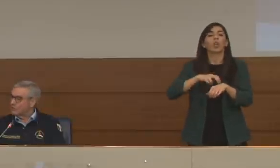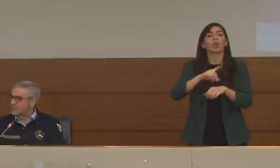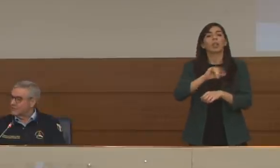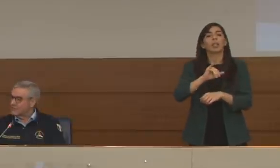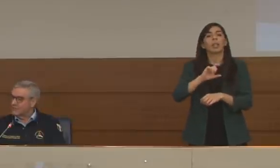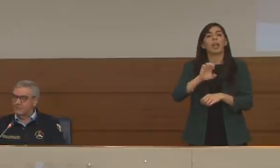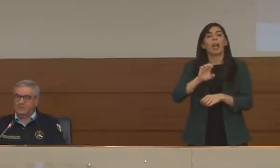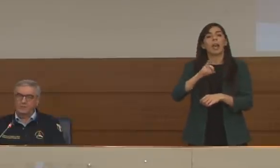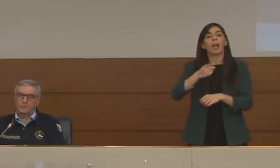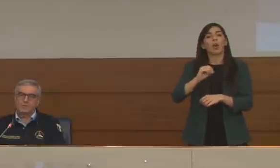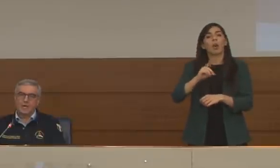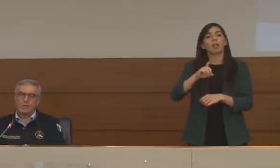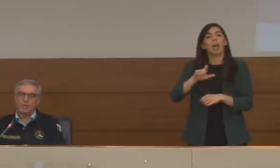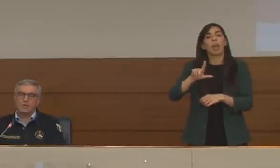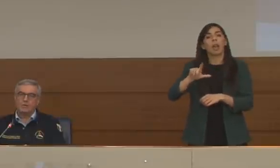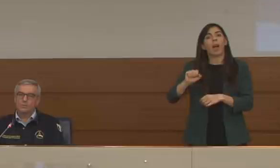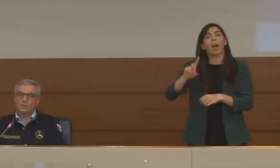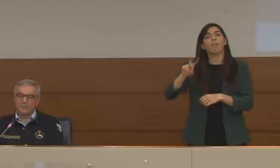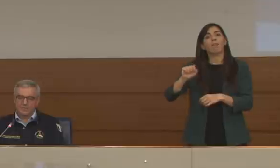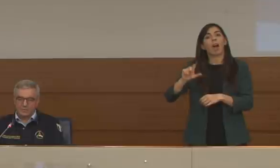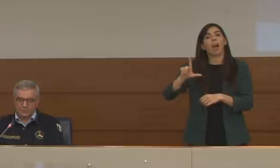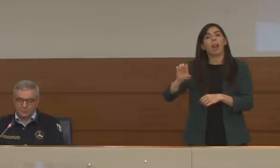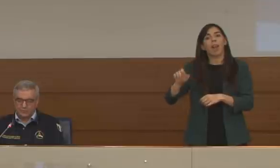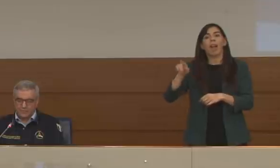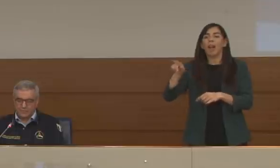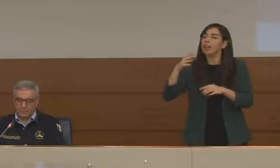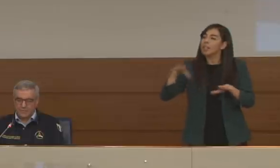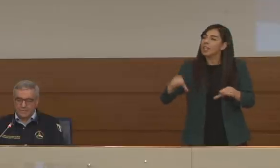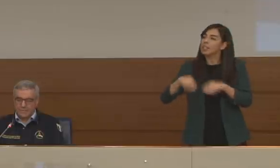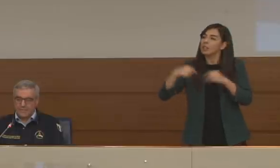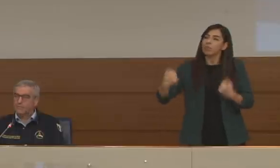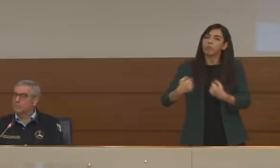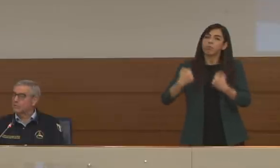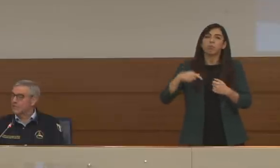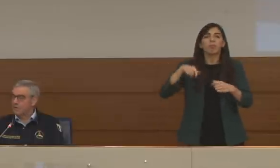questa iniziativa, che noi abbiamo prontamente condiviso e che porteremo